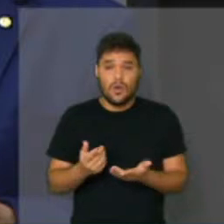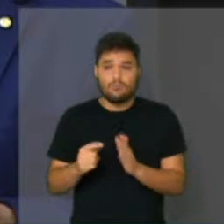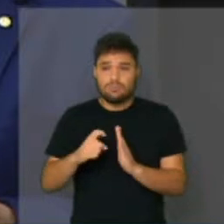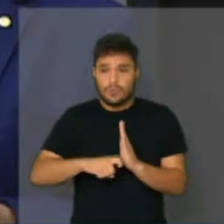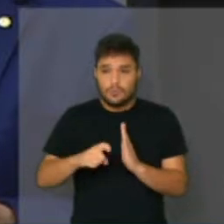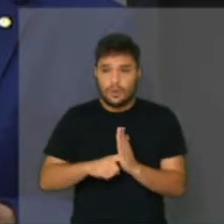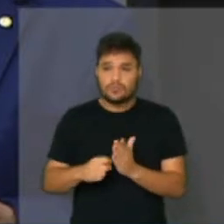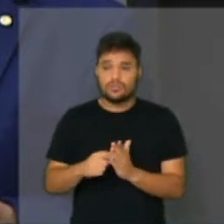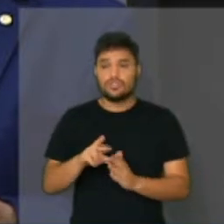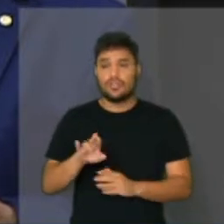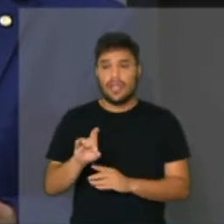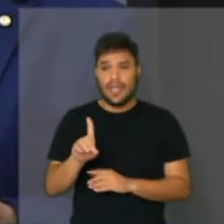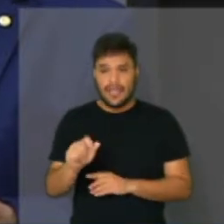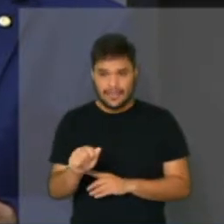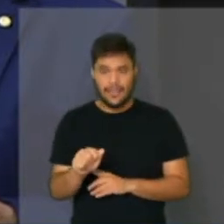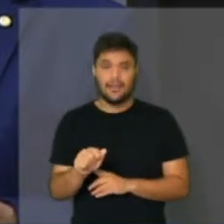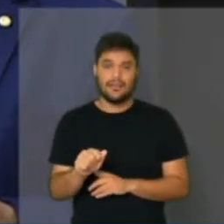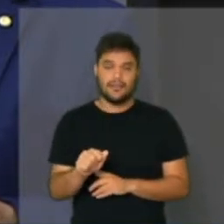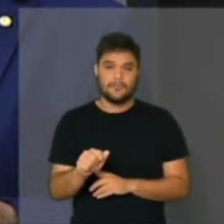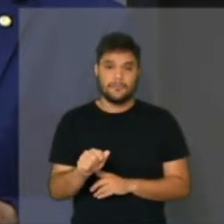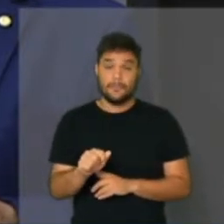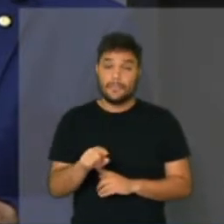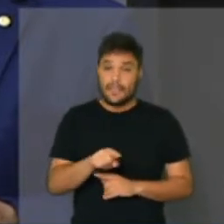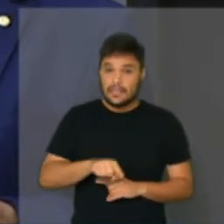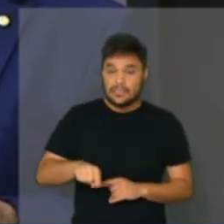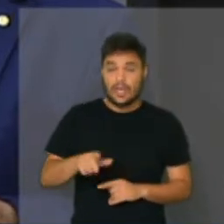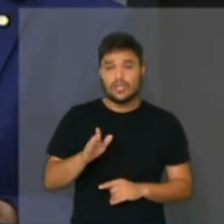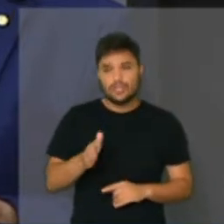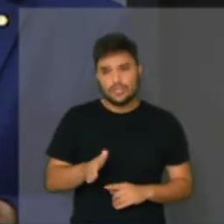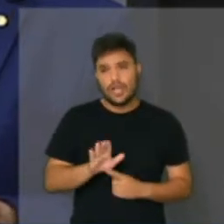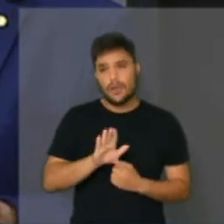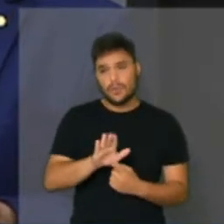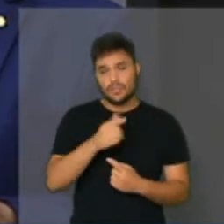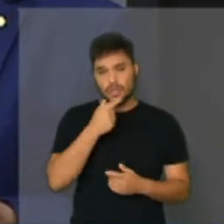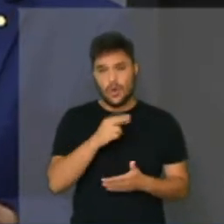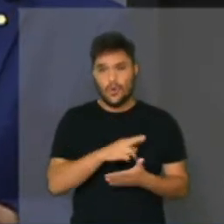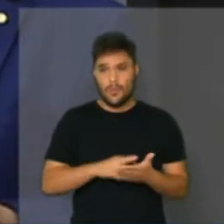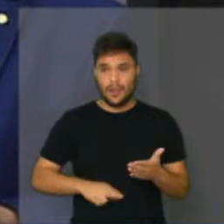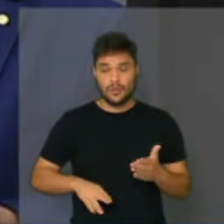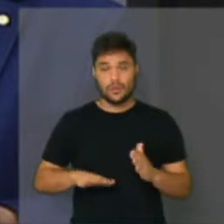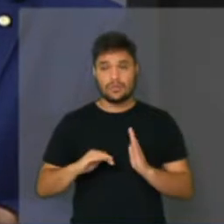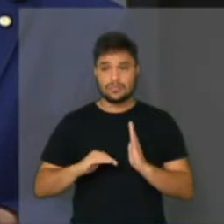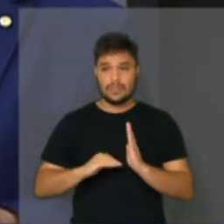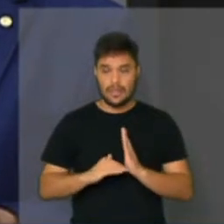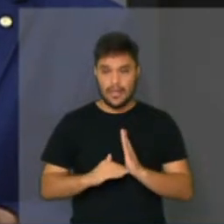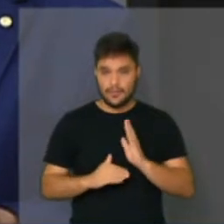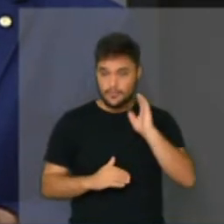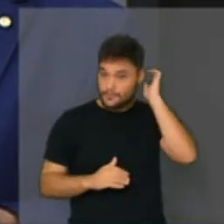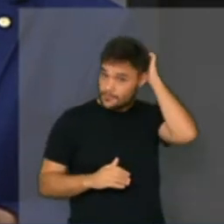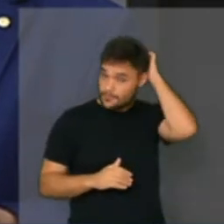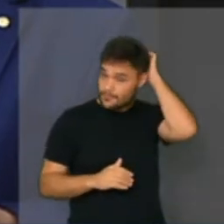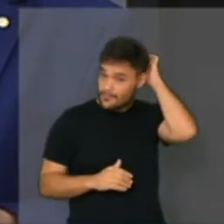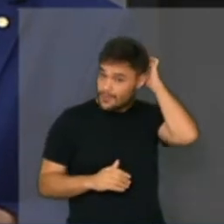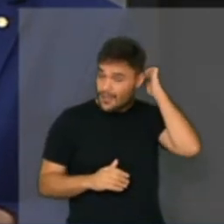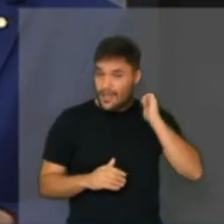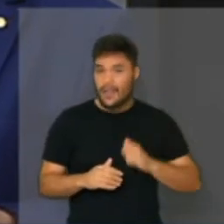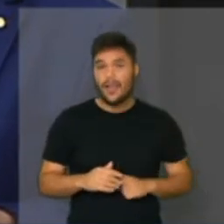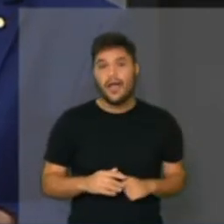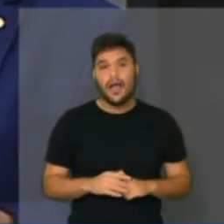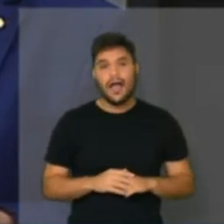RENDA, FATO JÁ APONTADO PELO RELATOR DO SENADO. A INSTABILIDADE NO FLUXO FINANCEIRO DE SUA PRINCIPAL FONTE DE RECURSOS PREJUDICA A